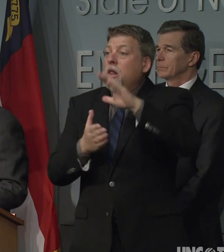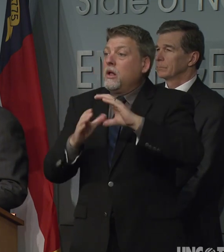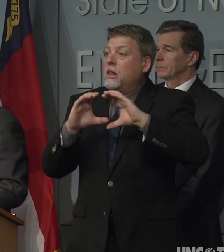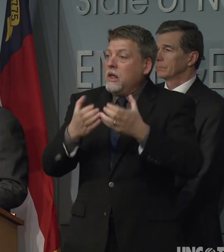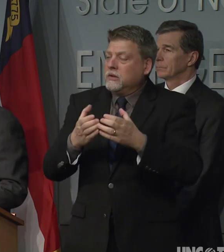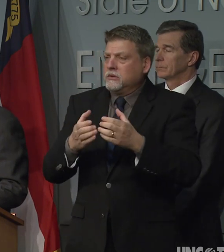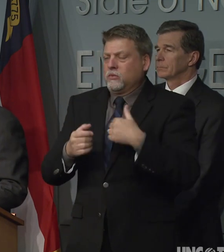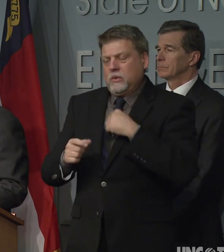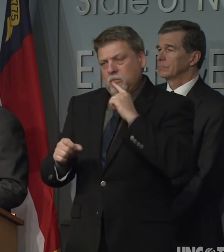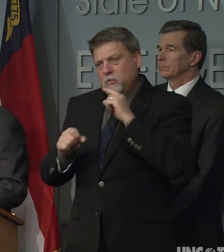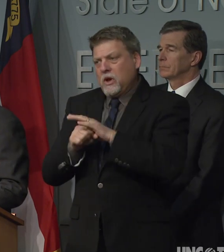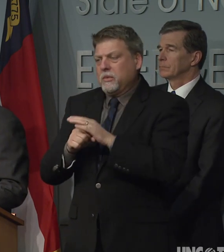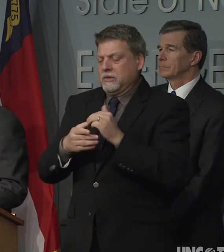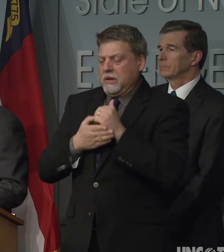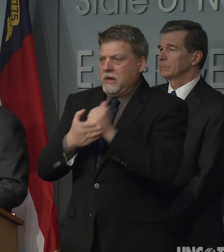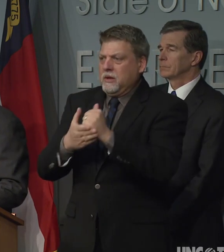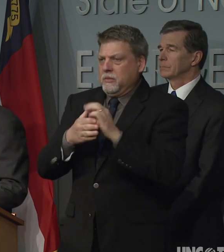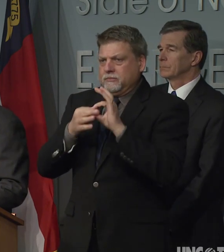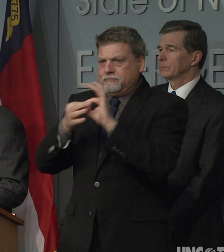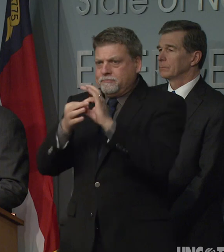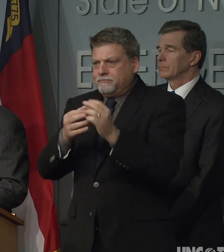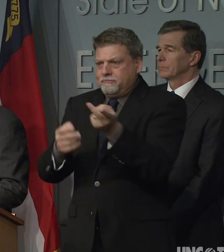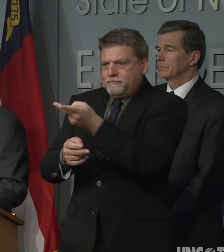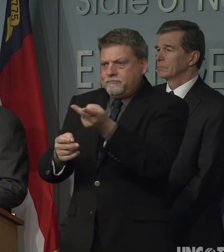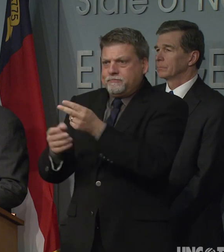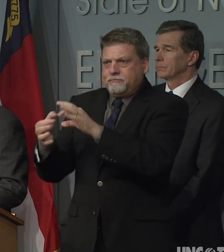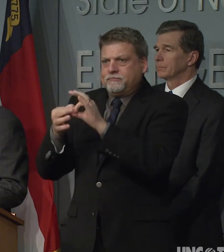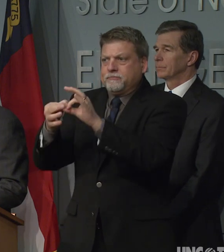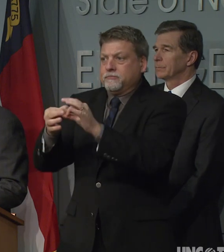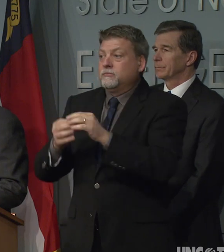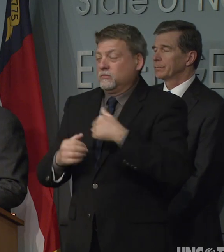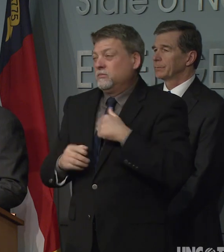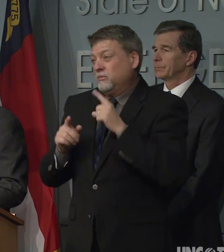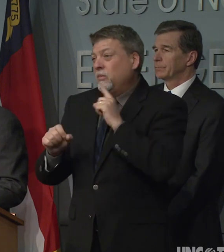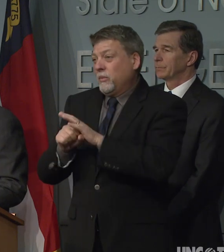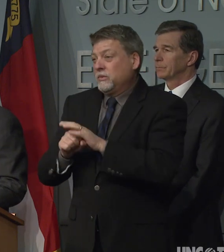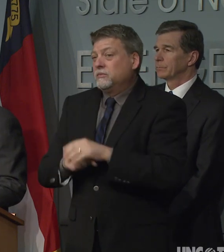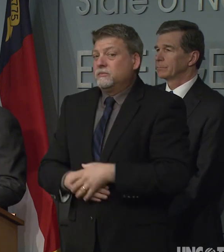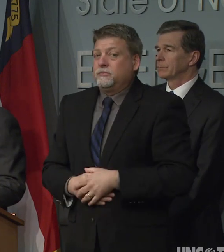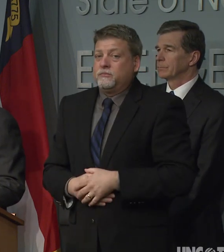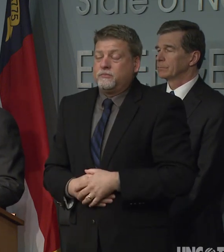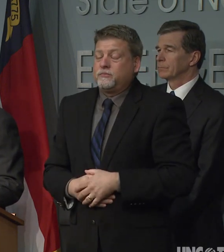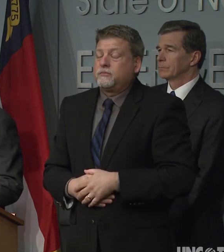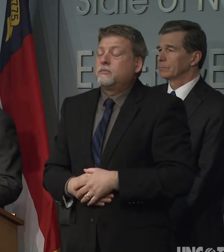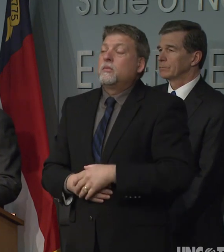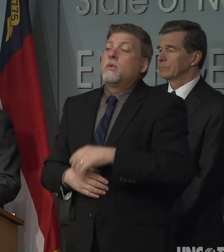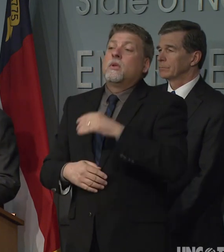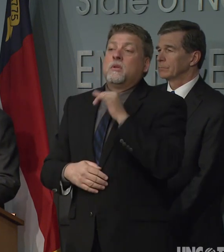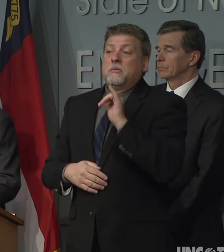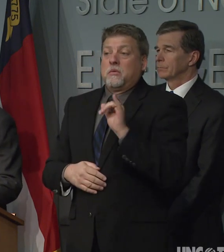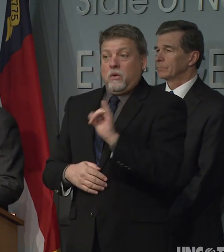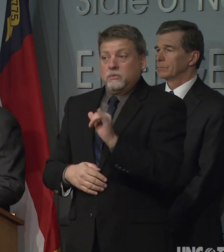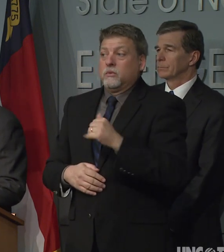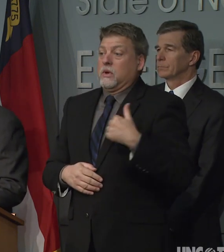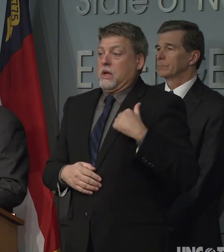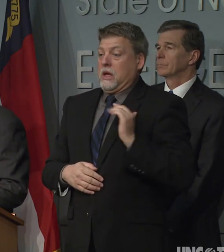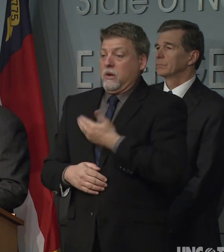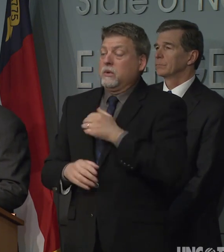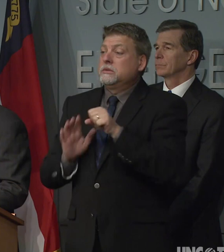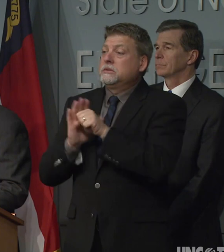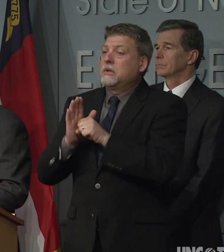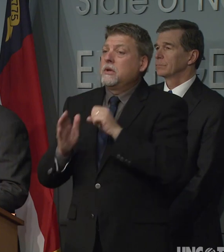todo en los que este la participación continua de los estudiantes en escuela superior y antes más un y vamos a